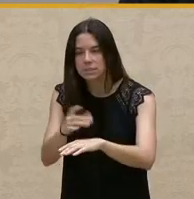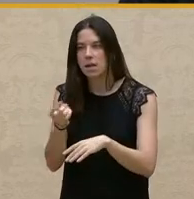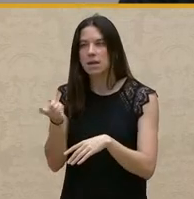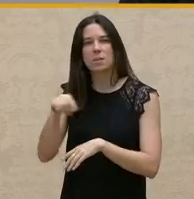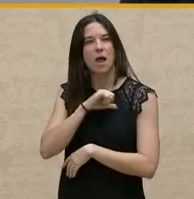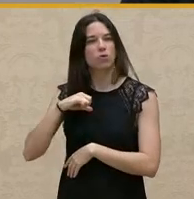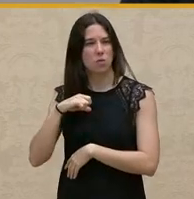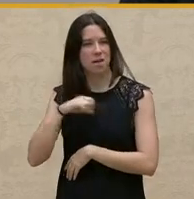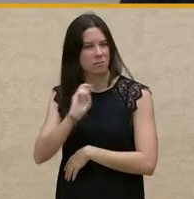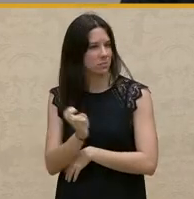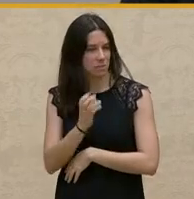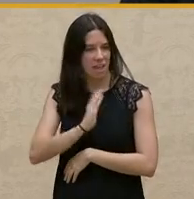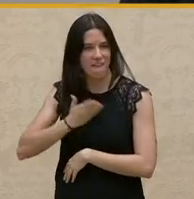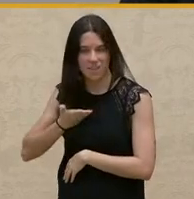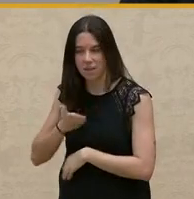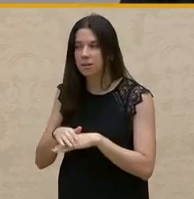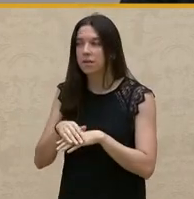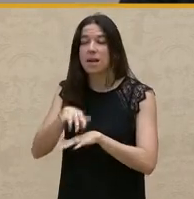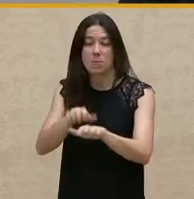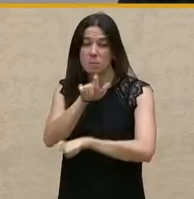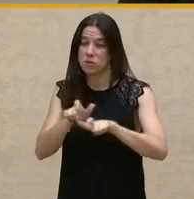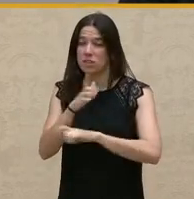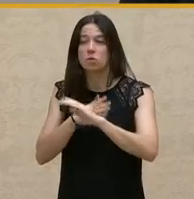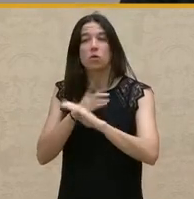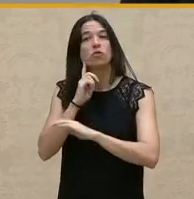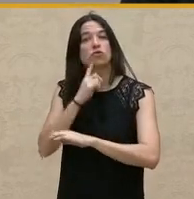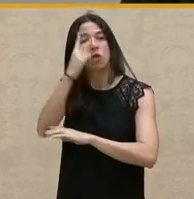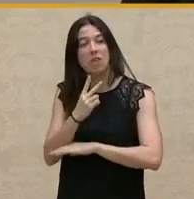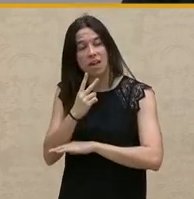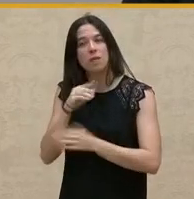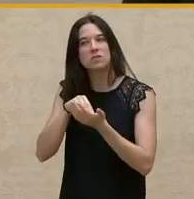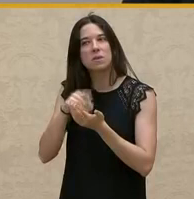La mayoría de personas con sordoceguera son identificadas por la causa más prevalente: